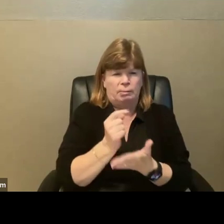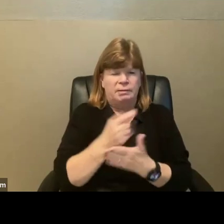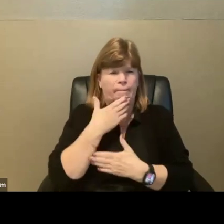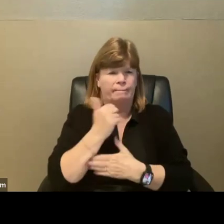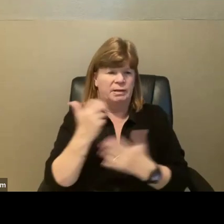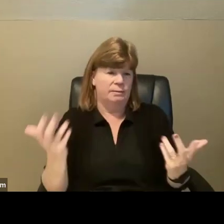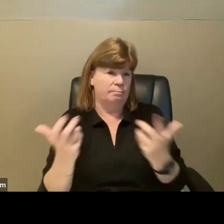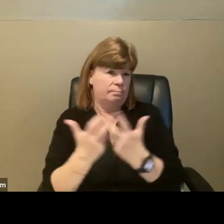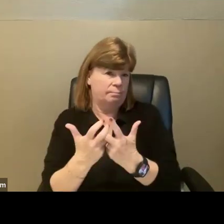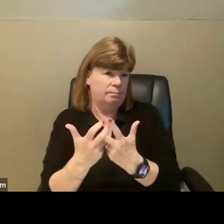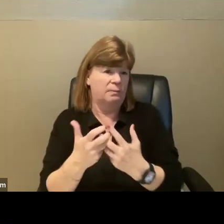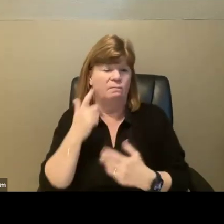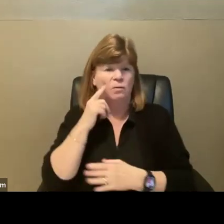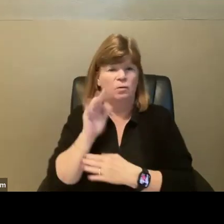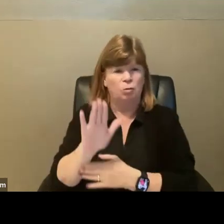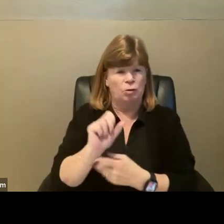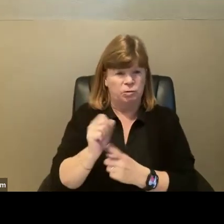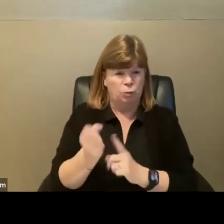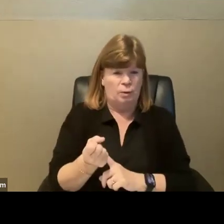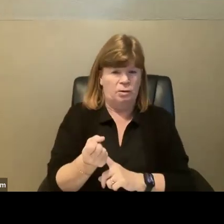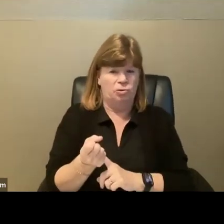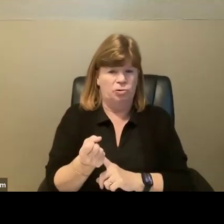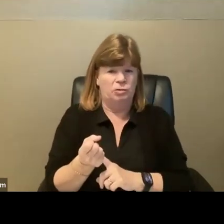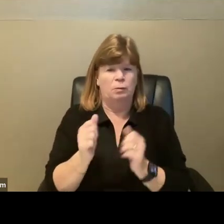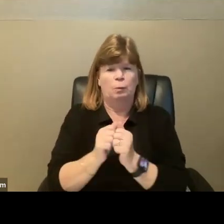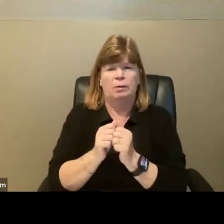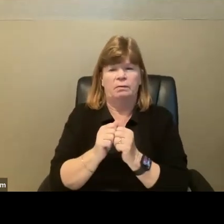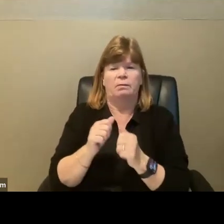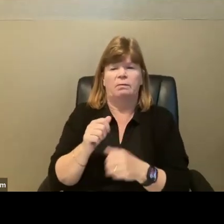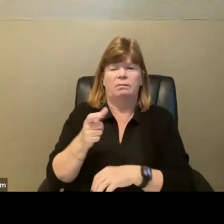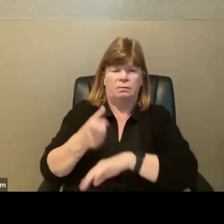Ahora, en este caso, con la herida, con la infección en